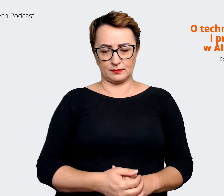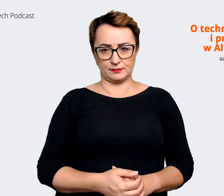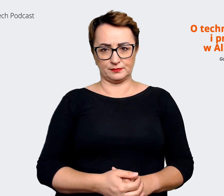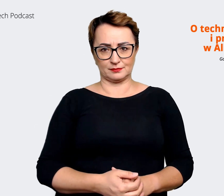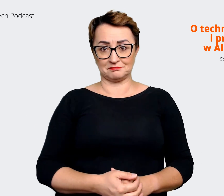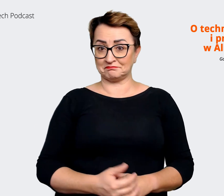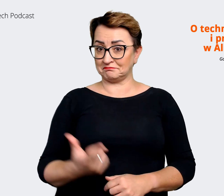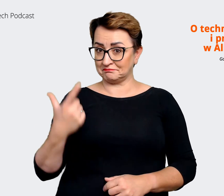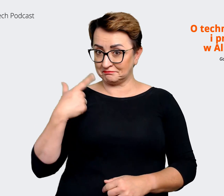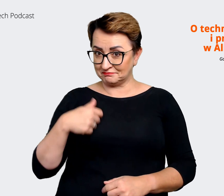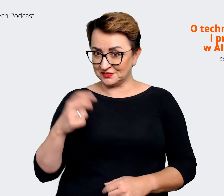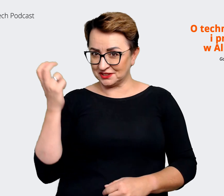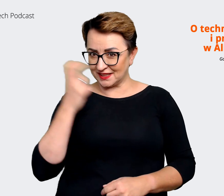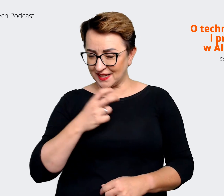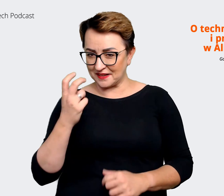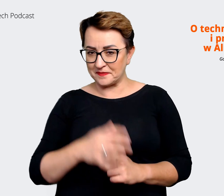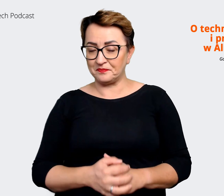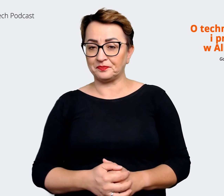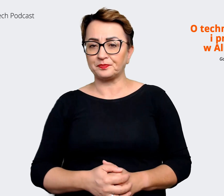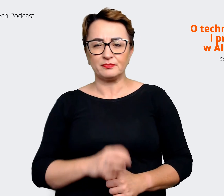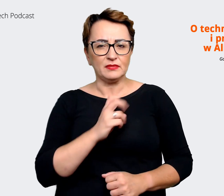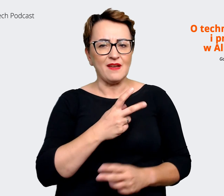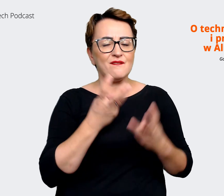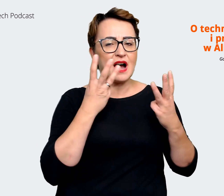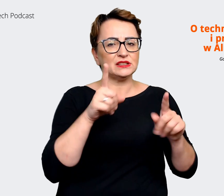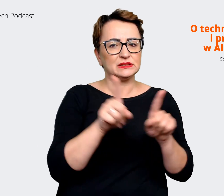Podoba mi się to określenie. Mariusz: Też ważne jest patrzeć na